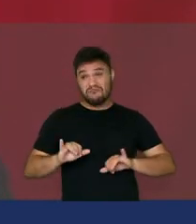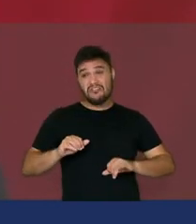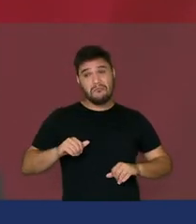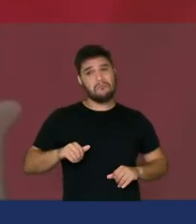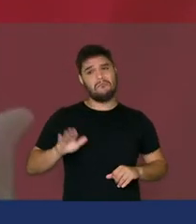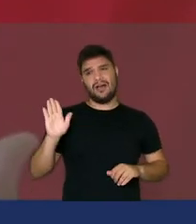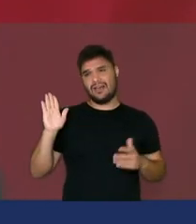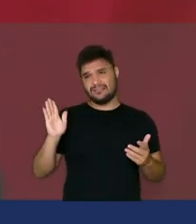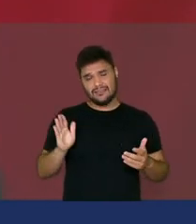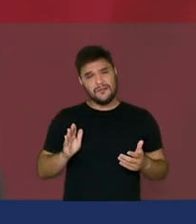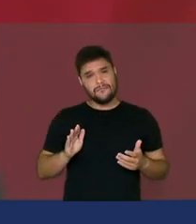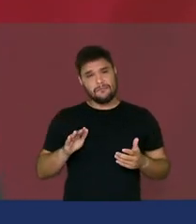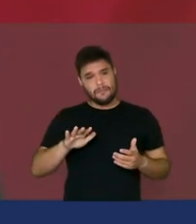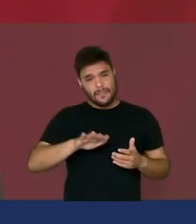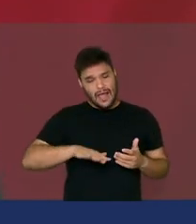MUITO, A PANDEMIA, A CULTURA